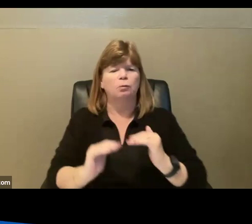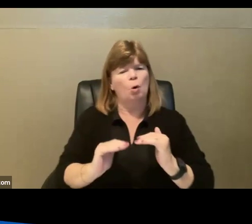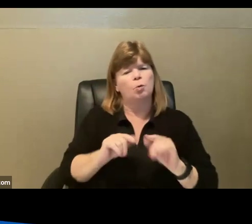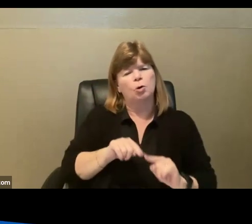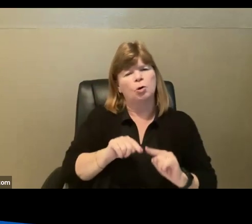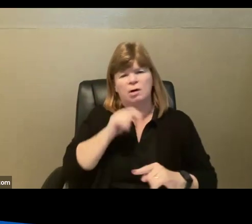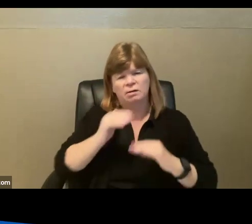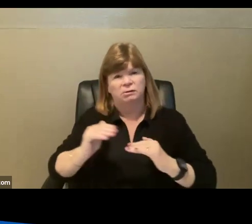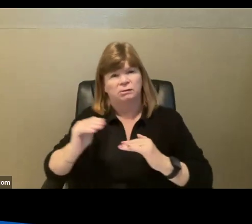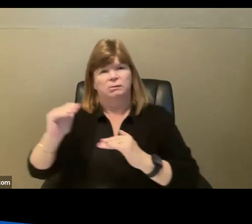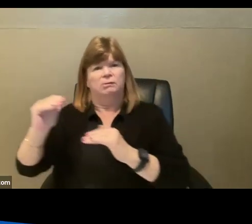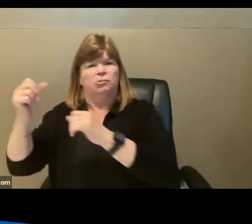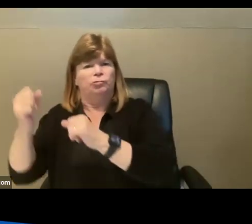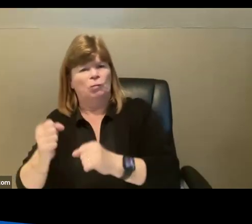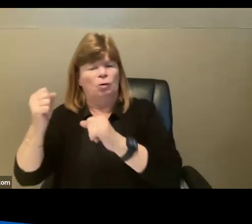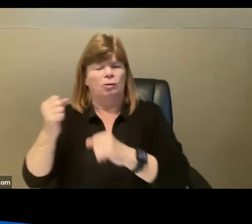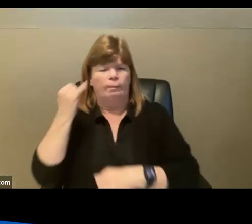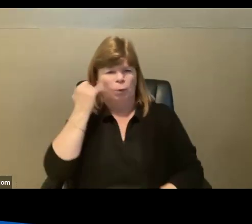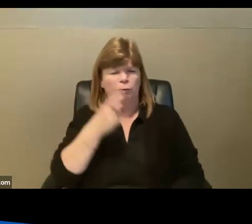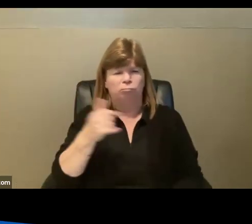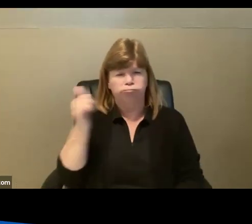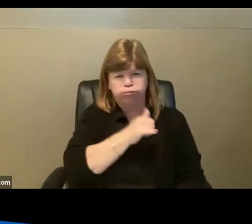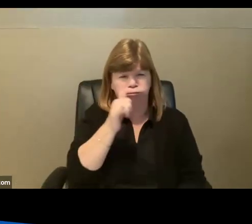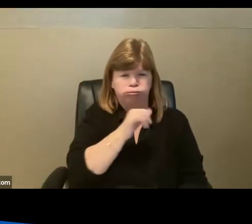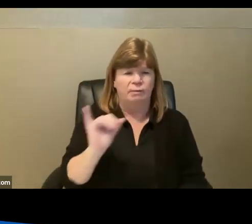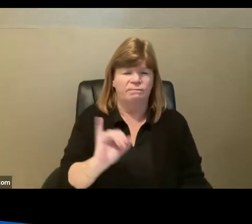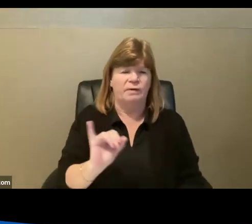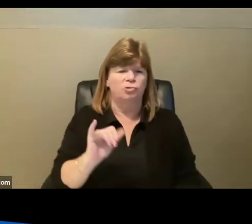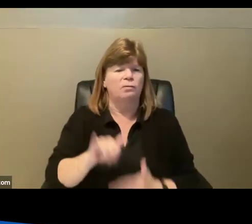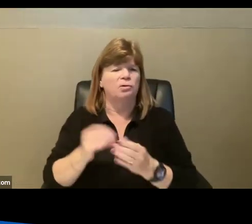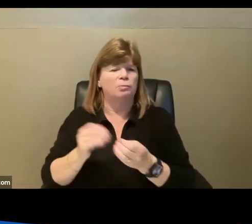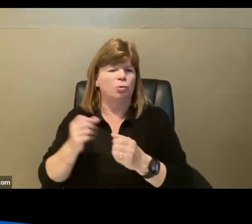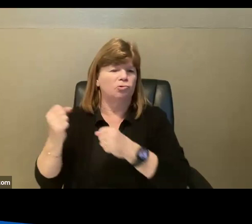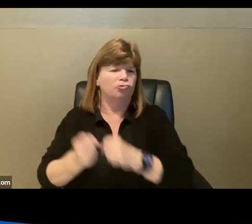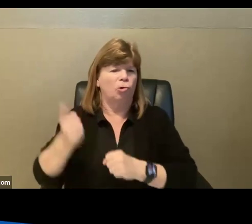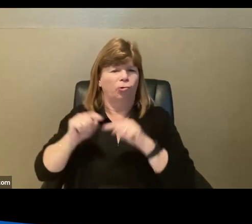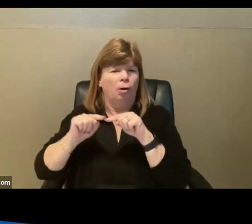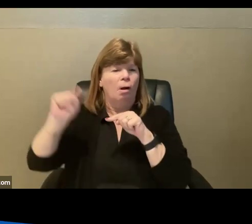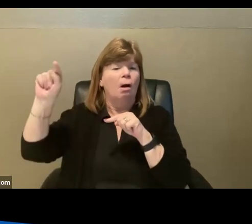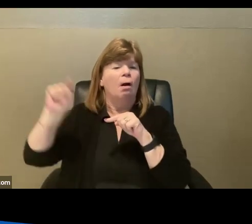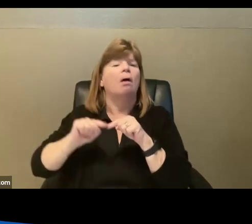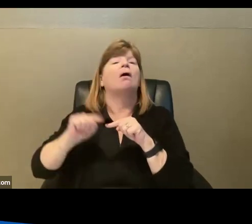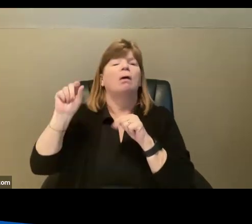que si tienes una superinfección entonces esos antibióticos de generación de nivel superior funcionen para ti.